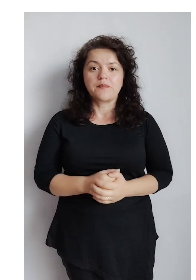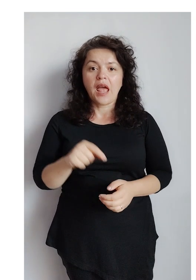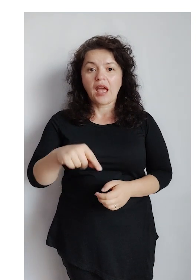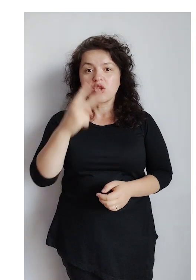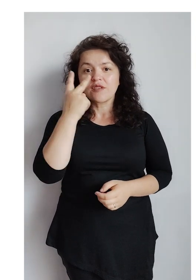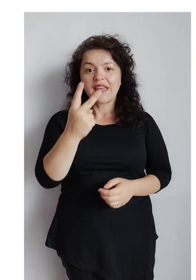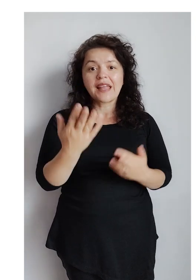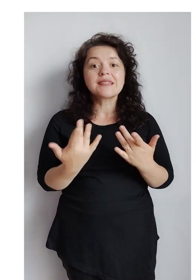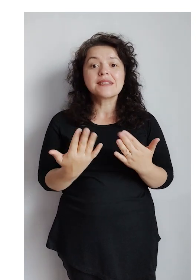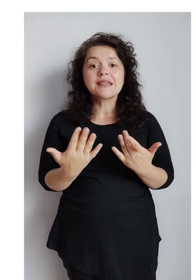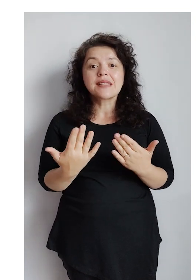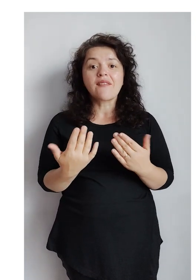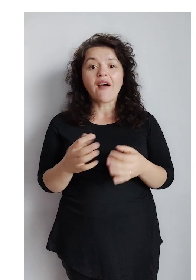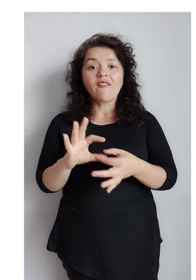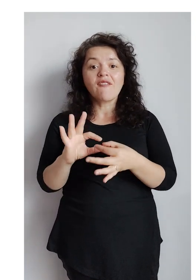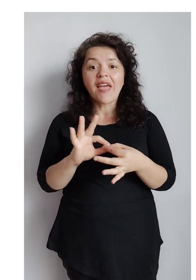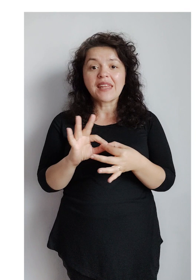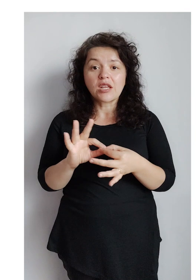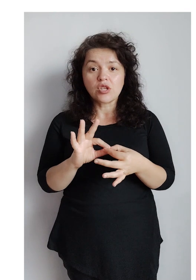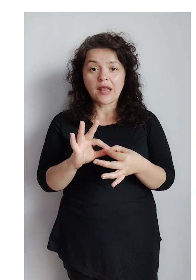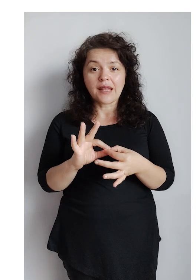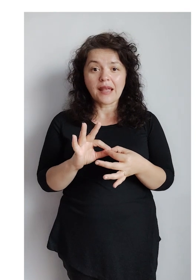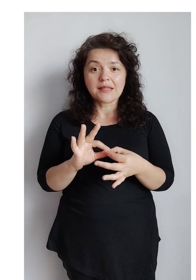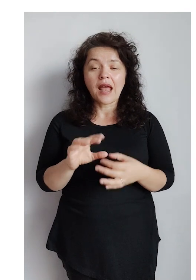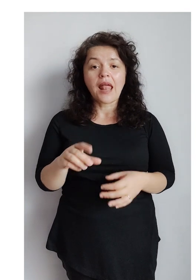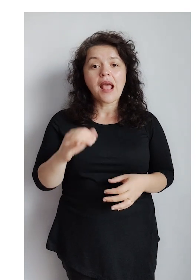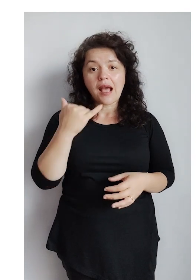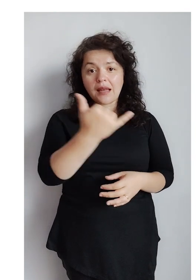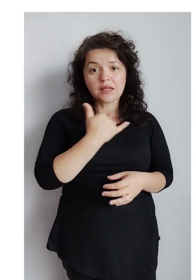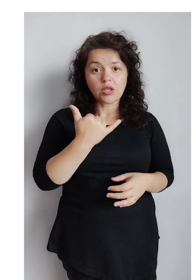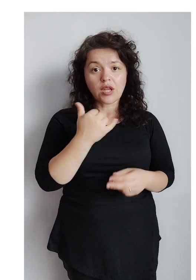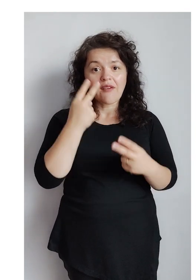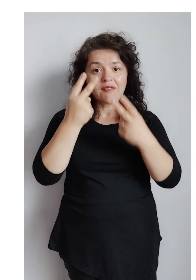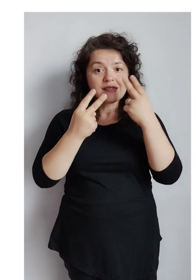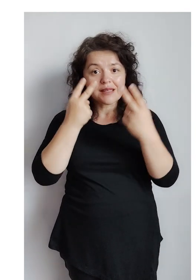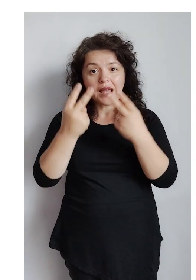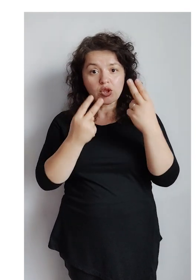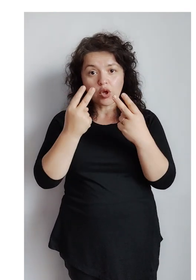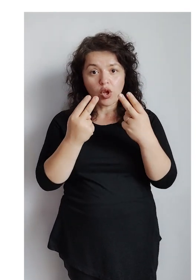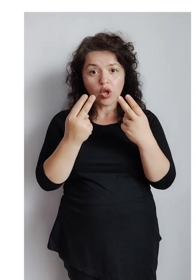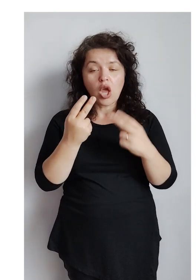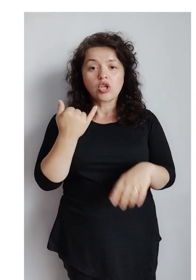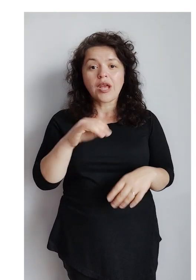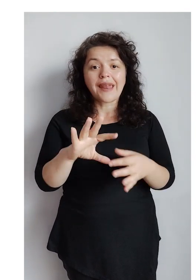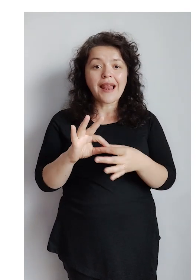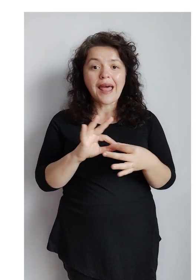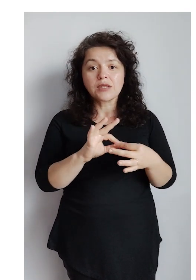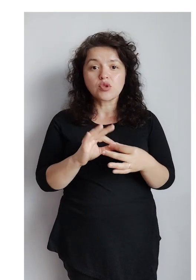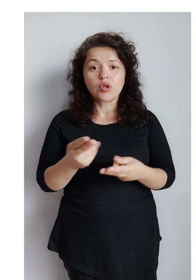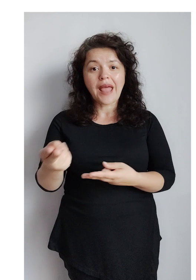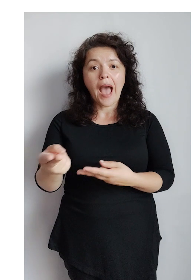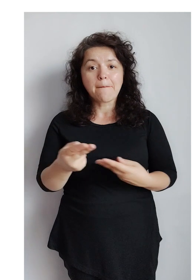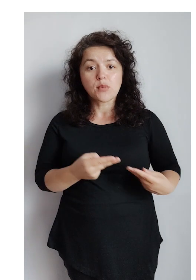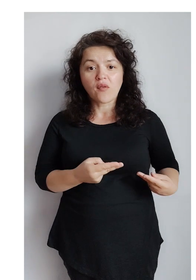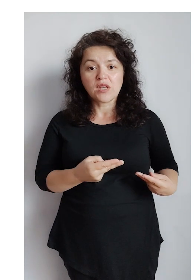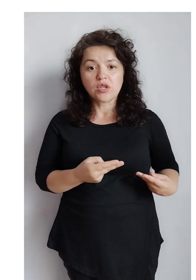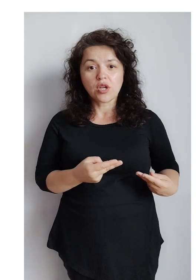Aici vedeți câteva dintre verigile de lanț ale călătoriei vizitatorilor și ale lanțului de aprovizionare